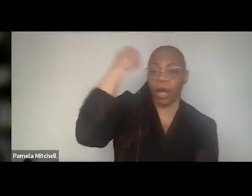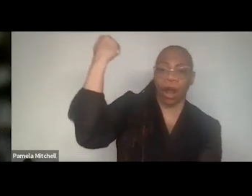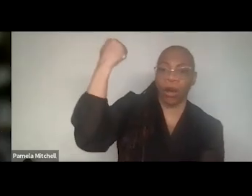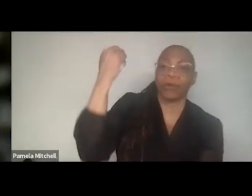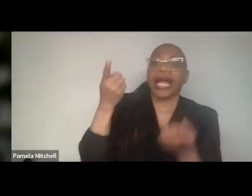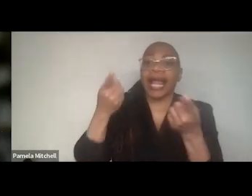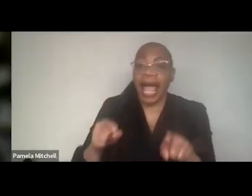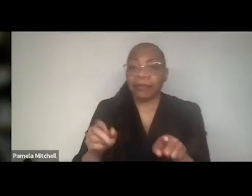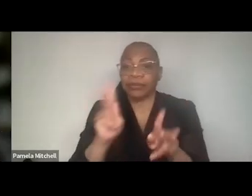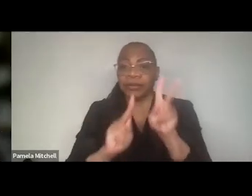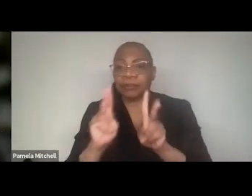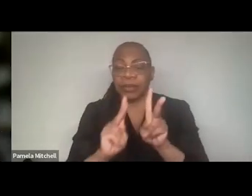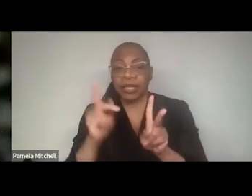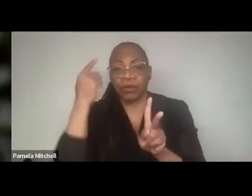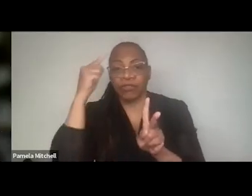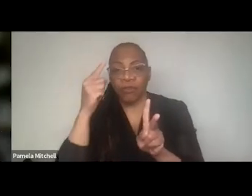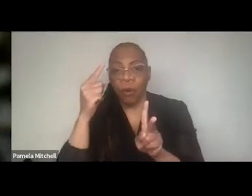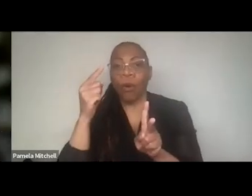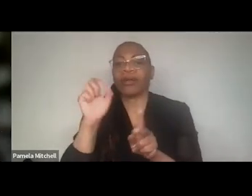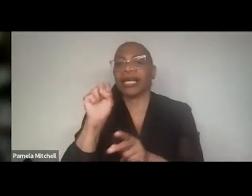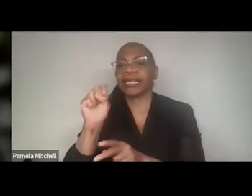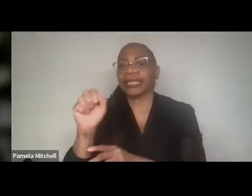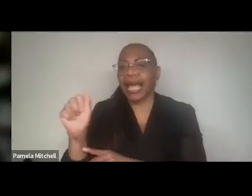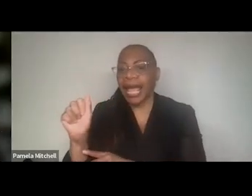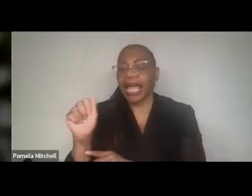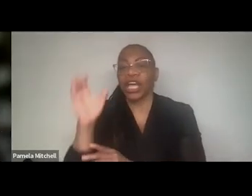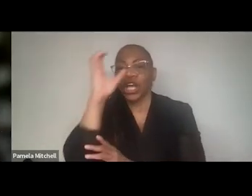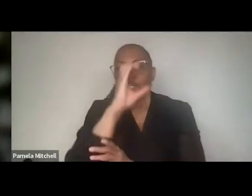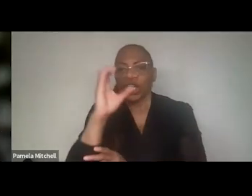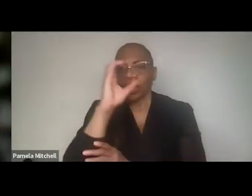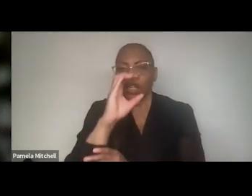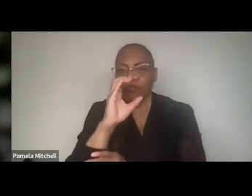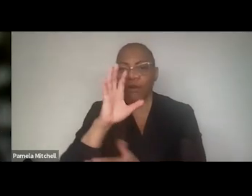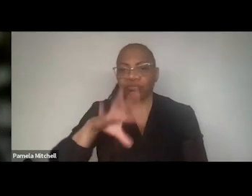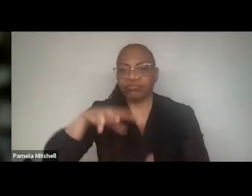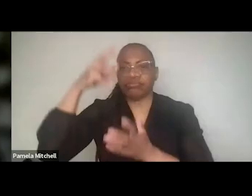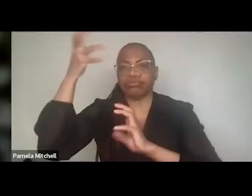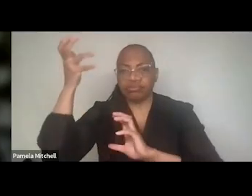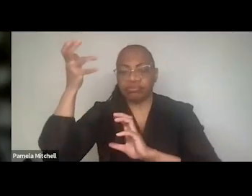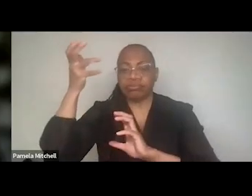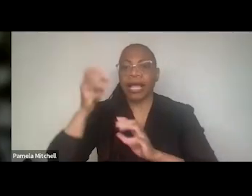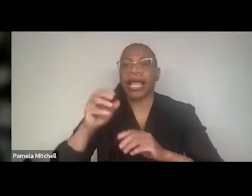para las calificaciones de la SSA, lo que buscan es la desorganización de la función motora en dos extremidades,